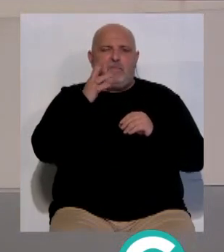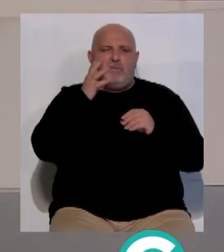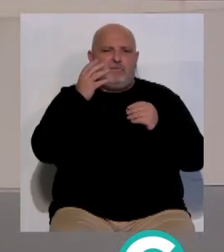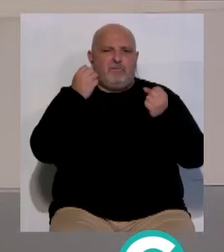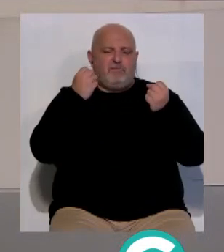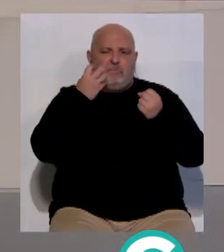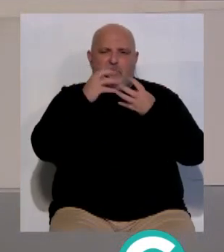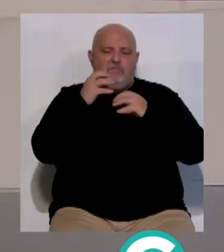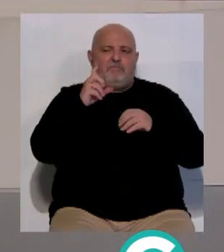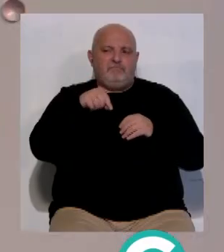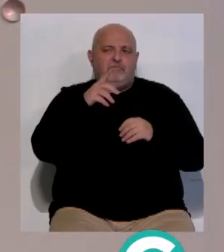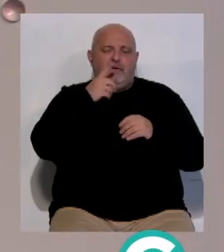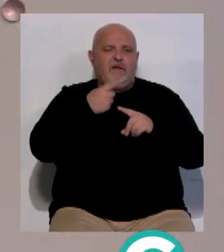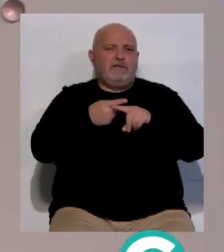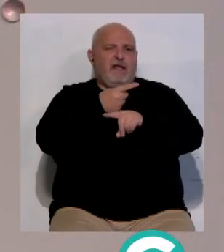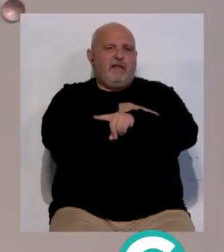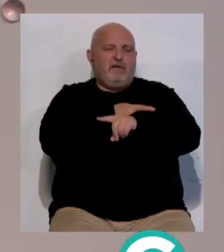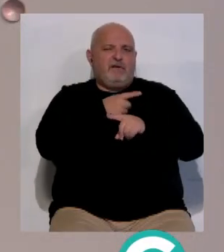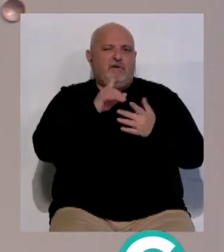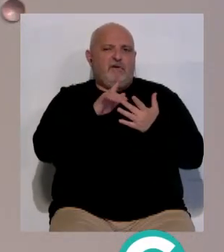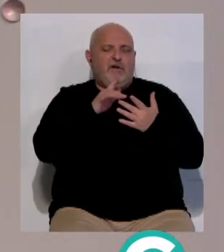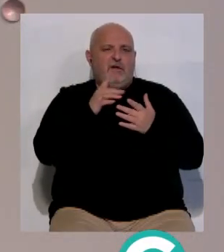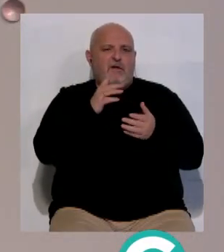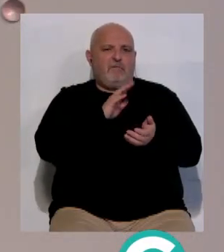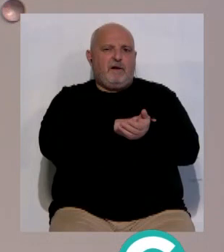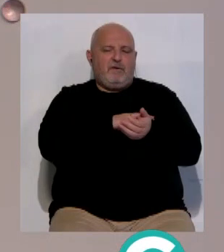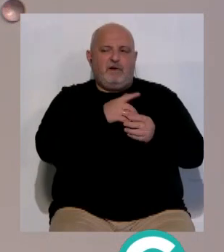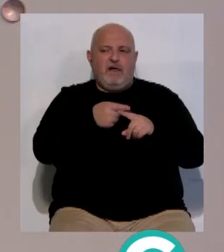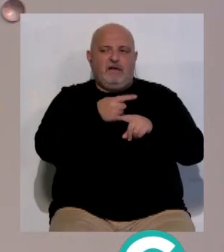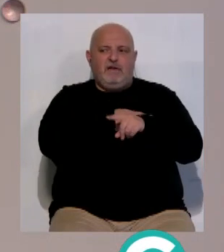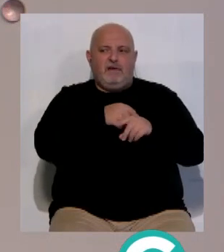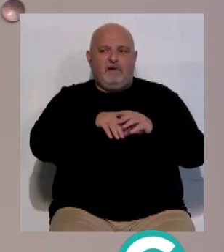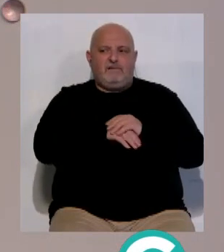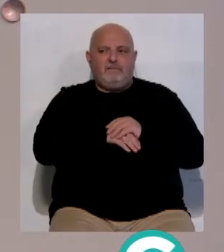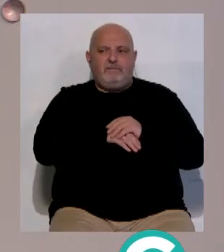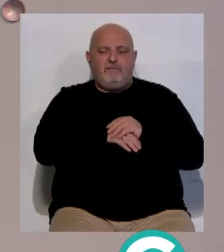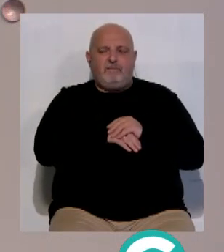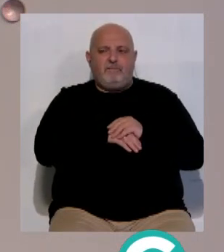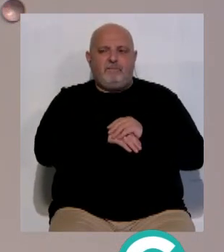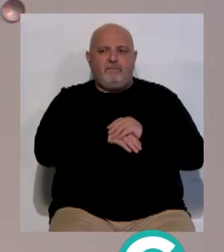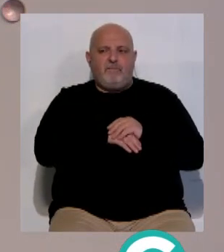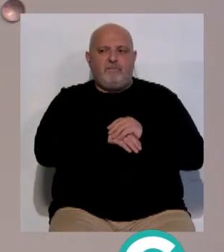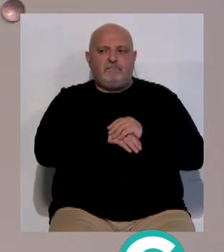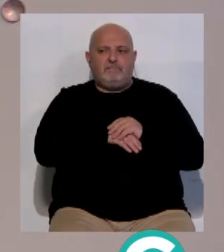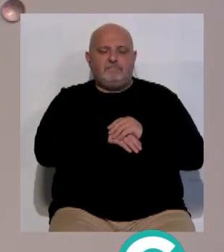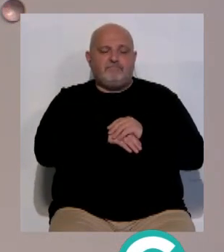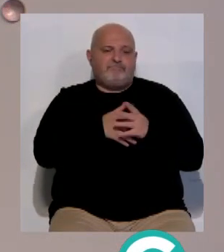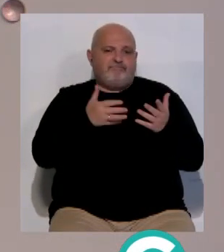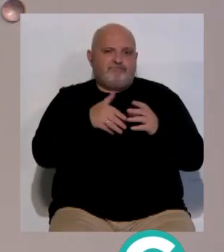también es DIF por exagerar un ligero contacto con la mano del adversario pero que es que es